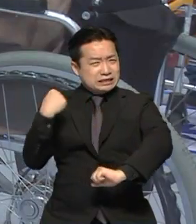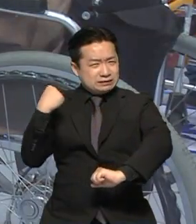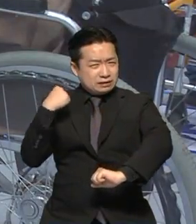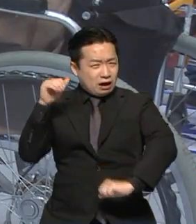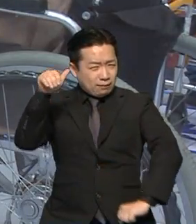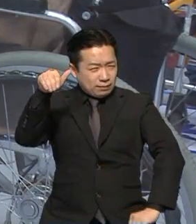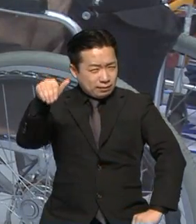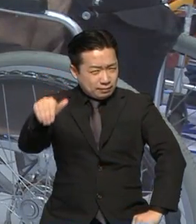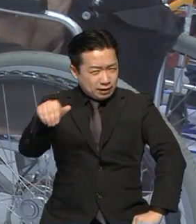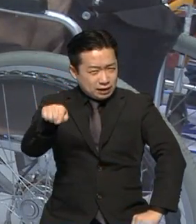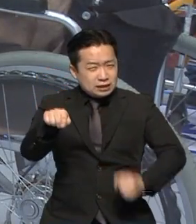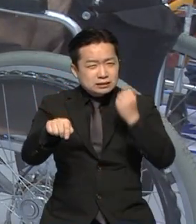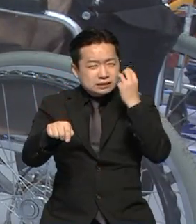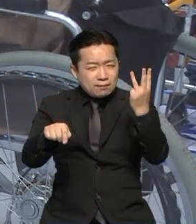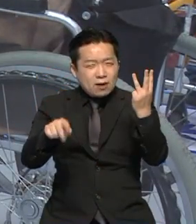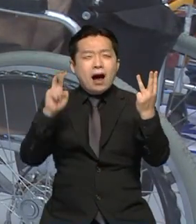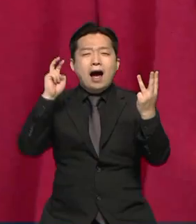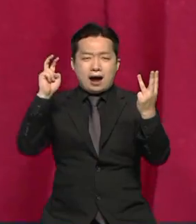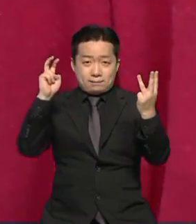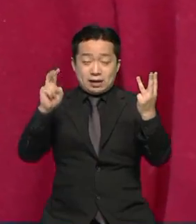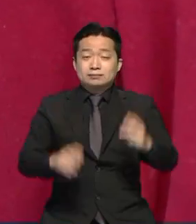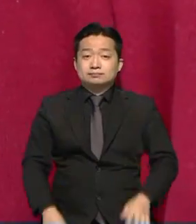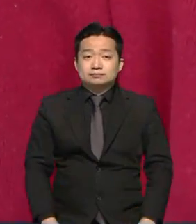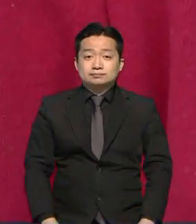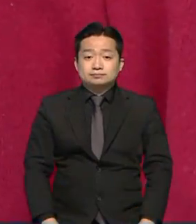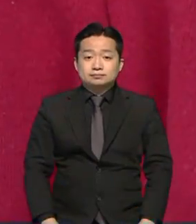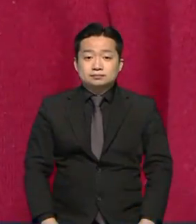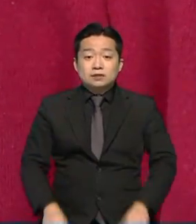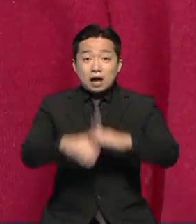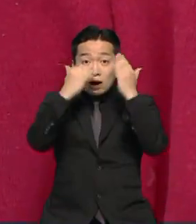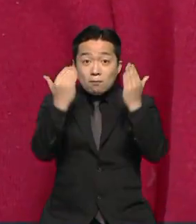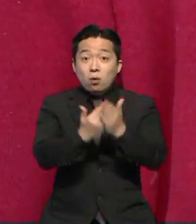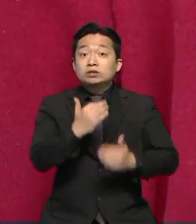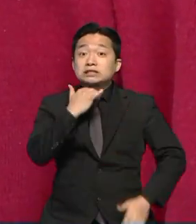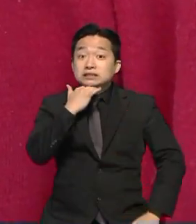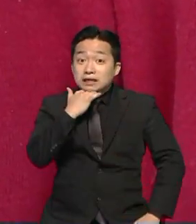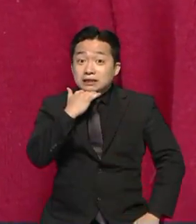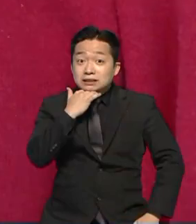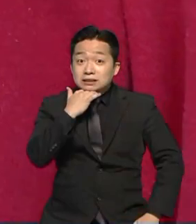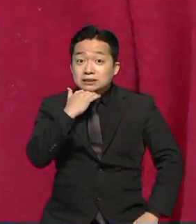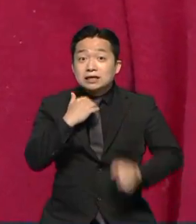이유입니다. 모든 연령층에 3개월을 적용한 건